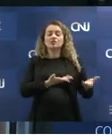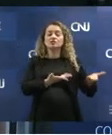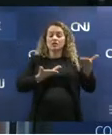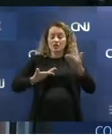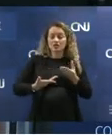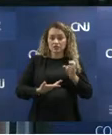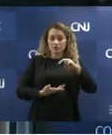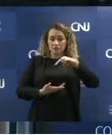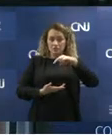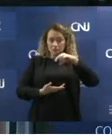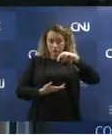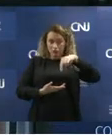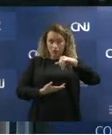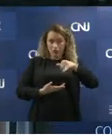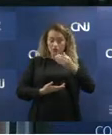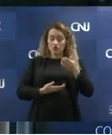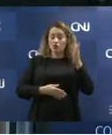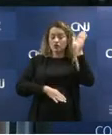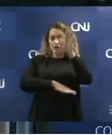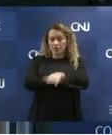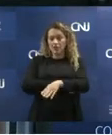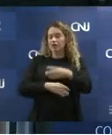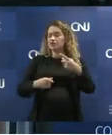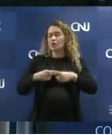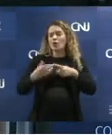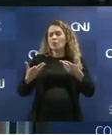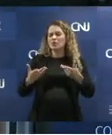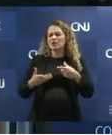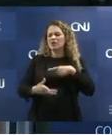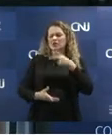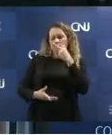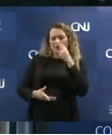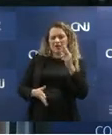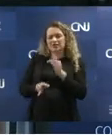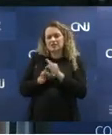Porque a questão não parece tão simples quanto apresentada.